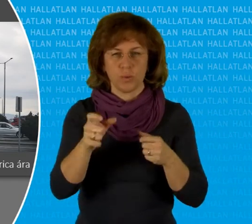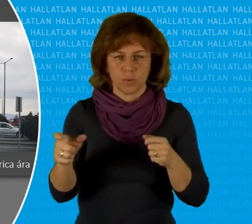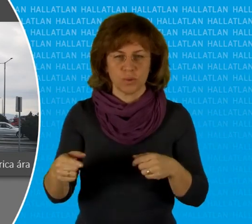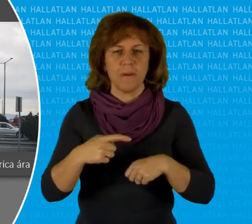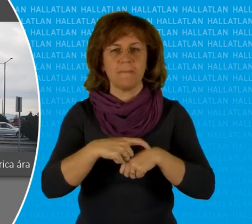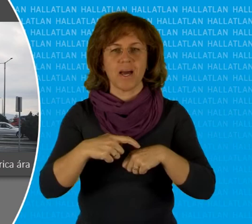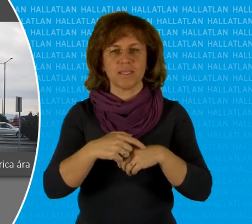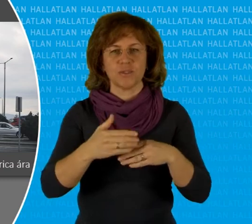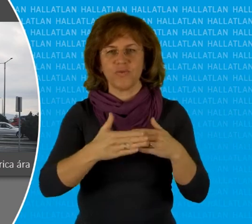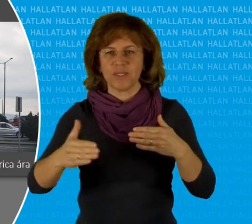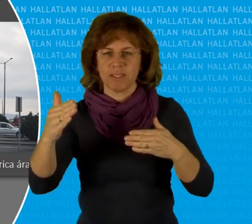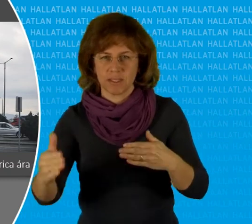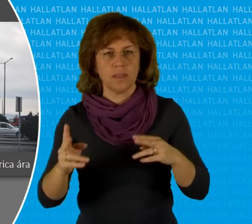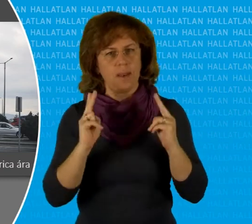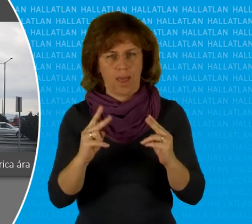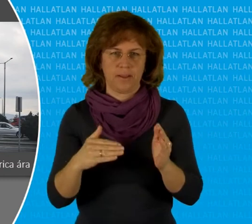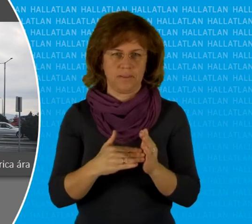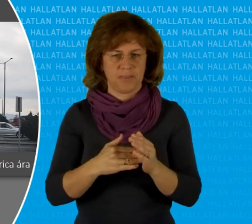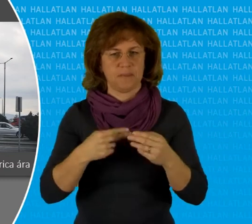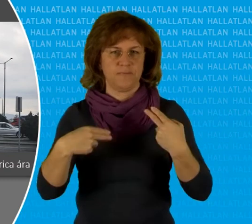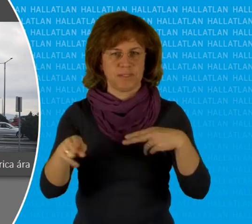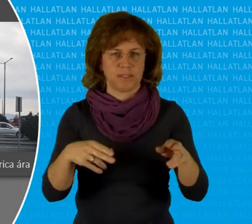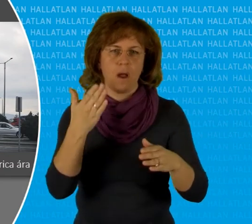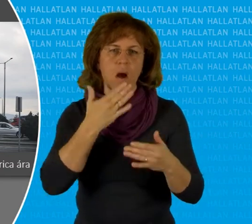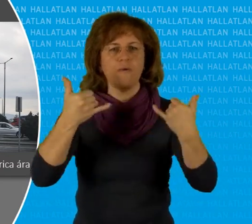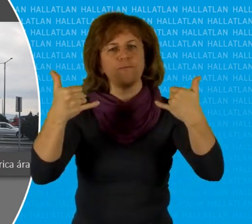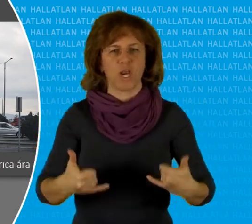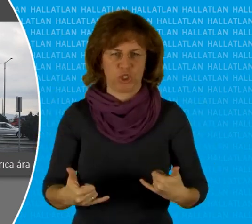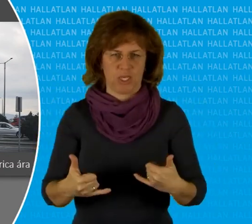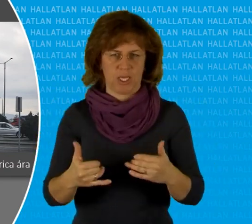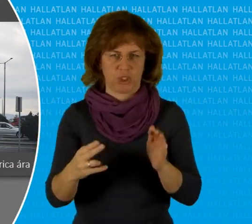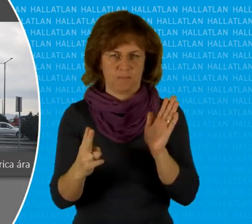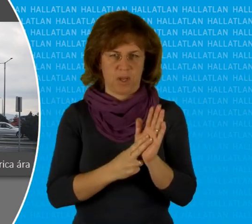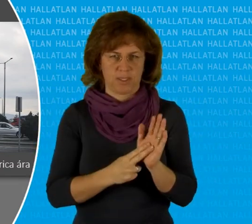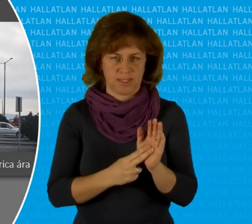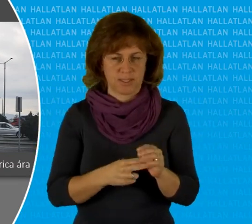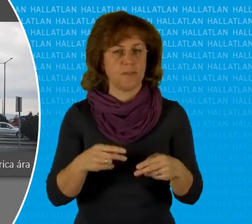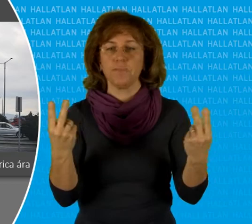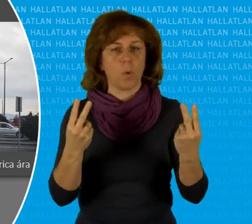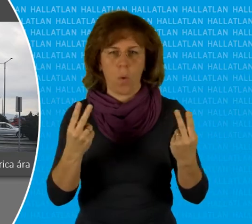Az autósok még március végéig igényelhetik vissza a fölöslegessé vált matricákat,